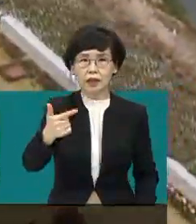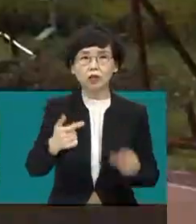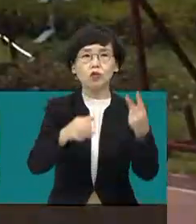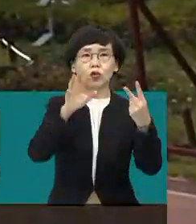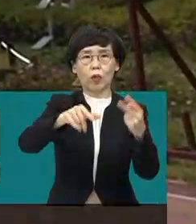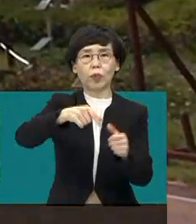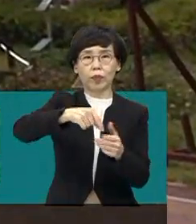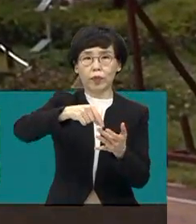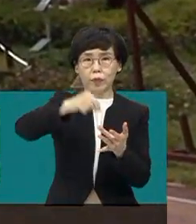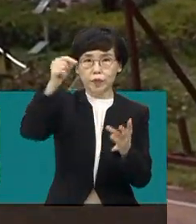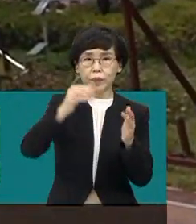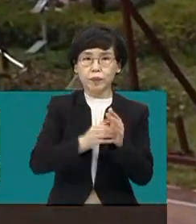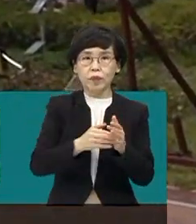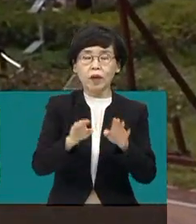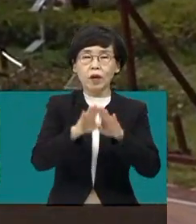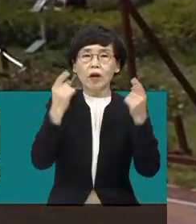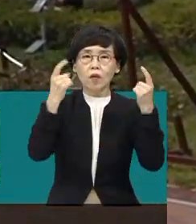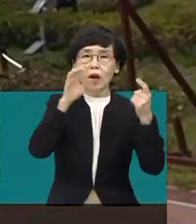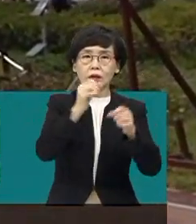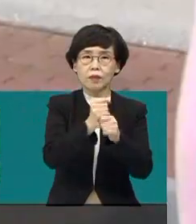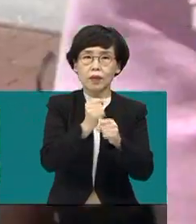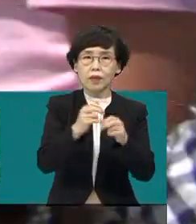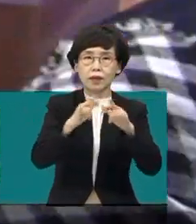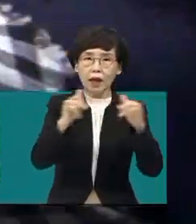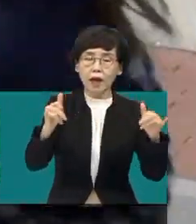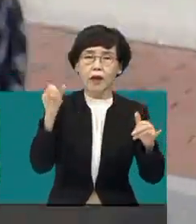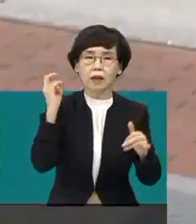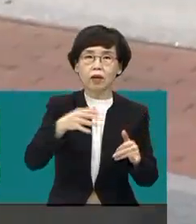선정됐습니다. 열린 관광지 조성은 장애인과 고령자,